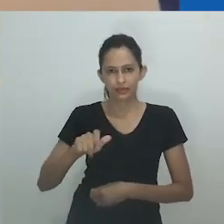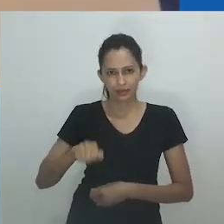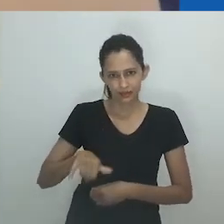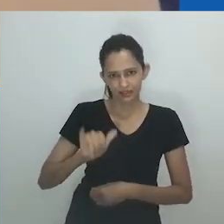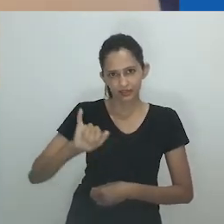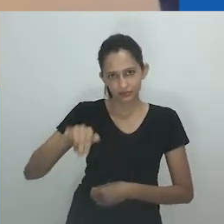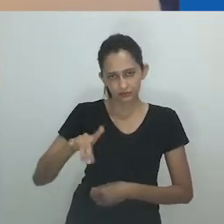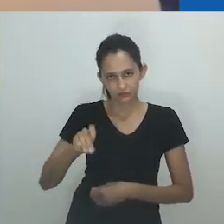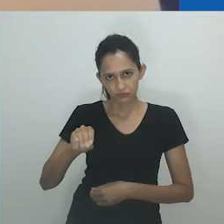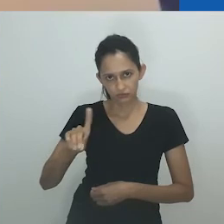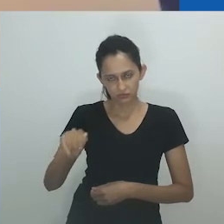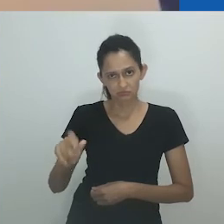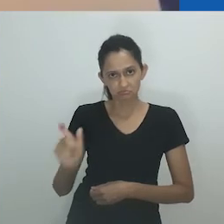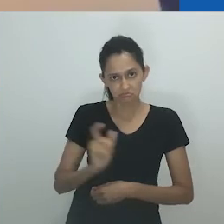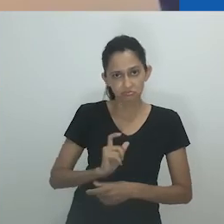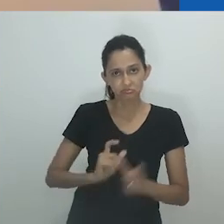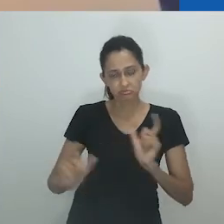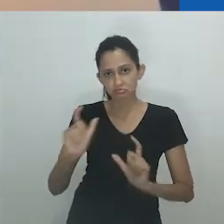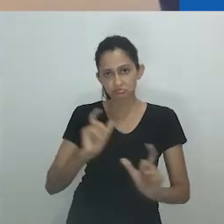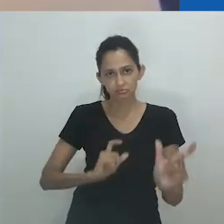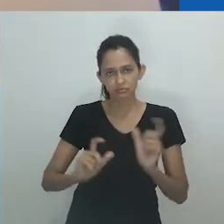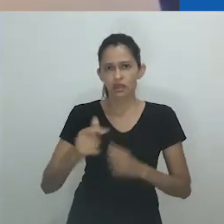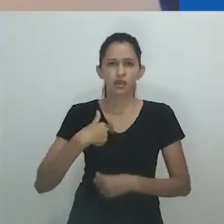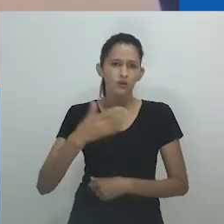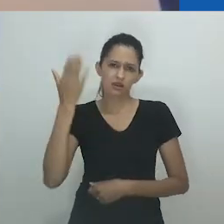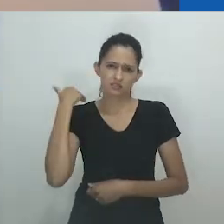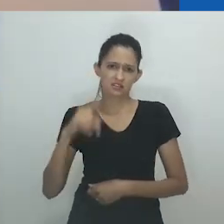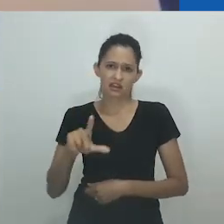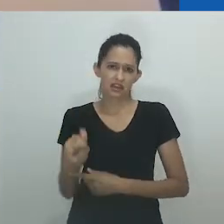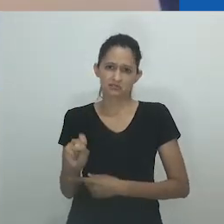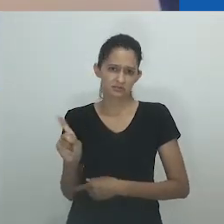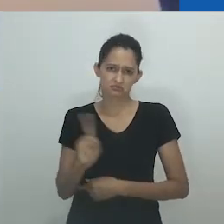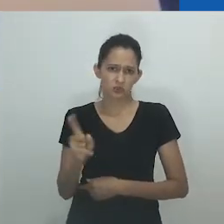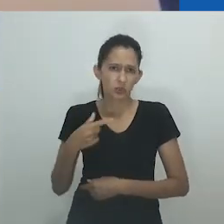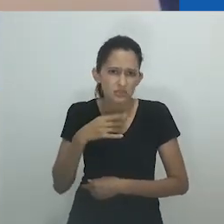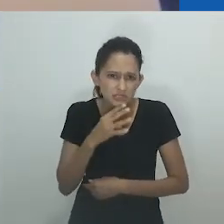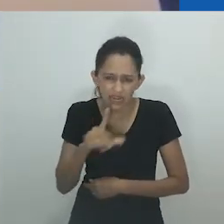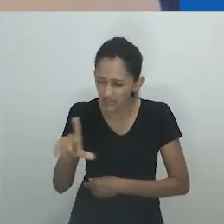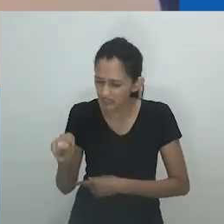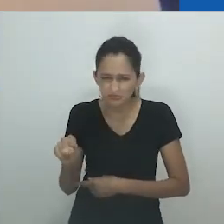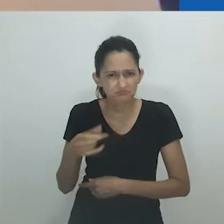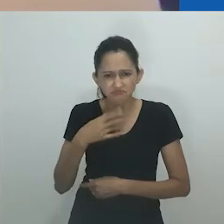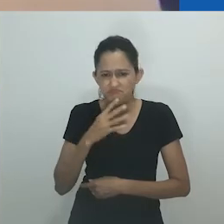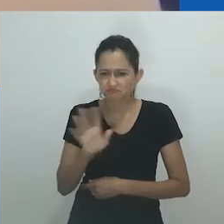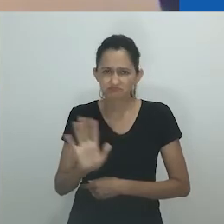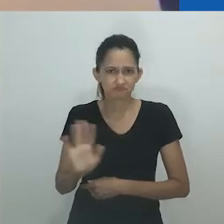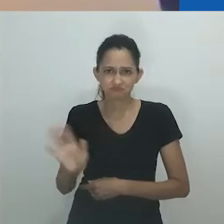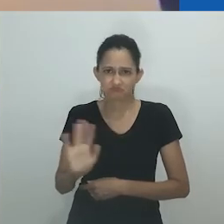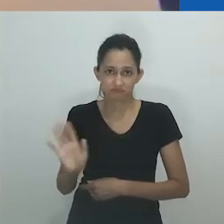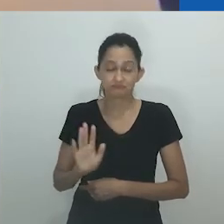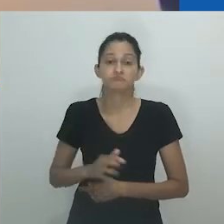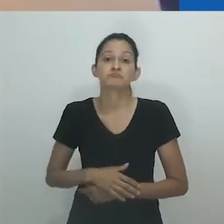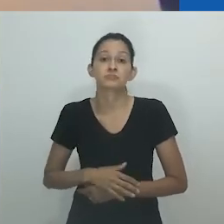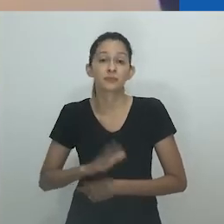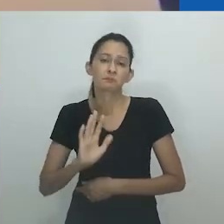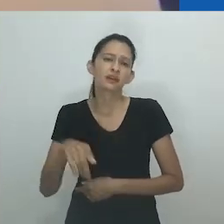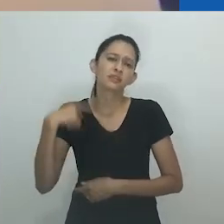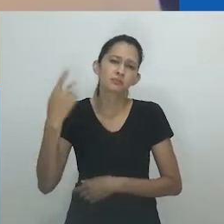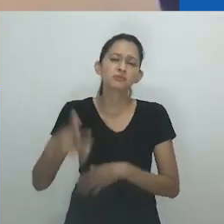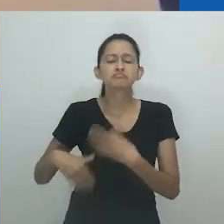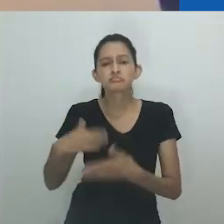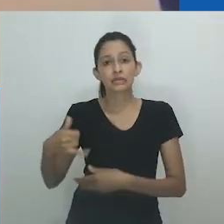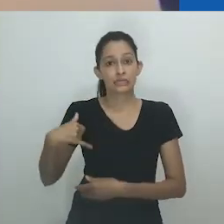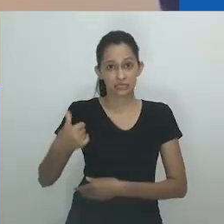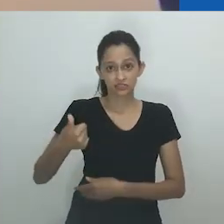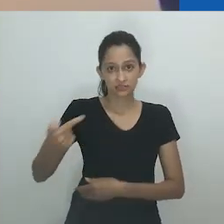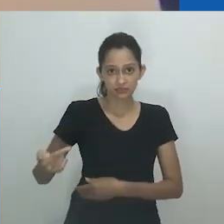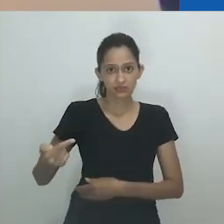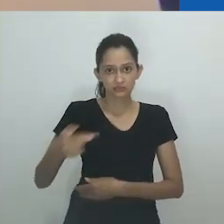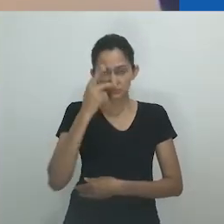“Nongayindoda - costumavam dizer isso para mim também. Eu não quero mentir e dizer que eu era lésbica na época. Eu nem conhecia essa palavra, lésbica”.